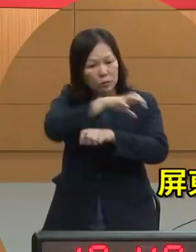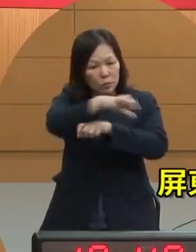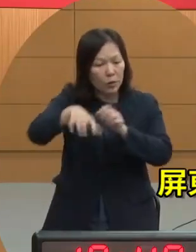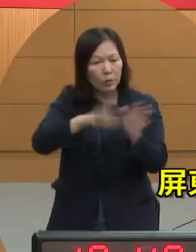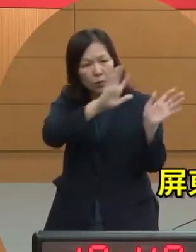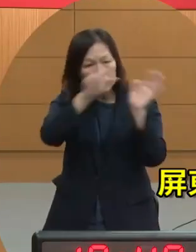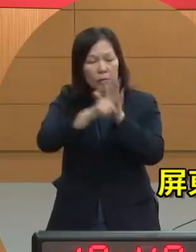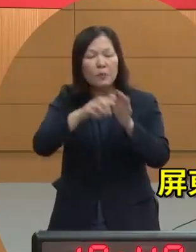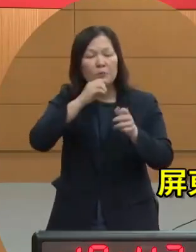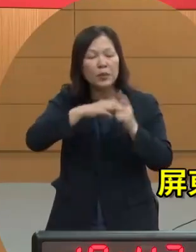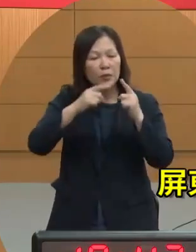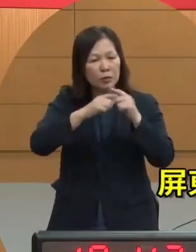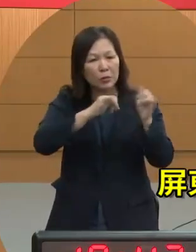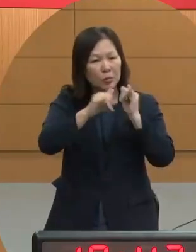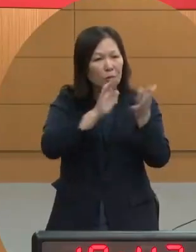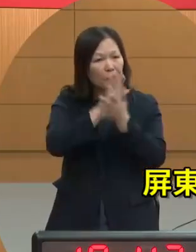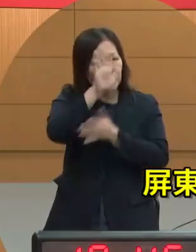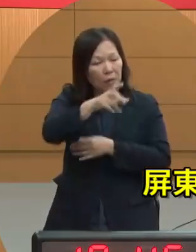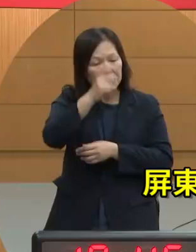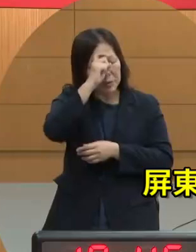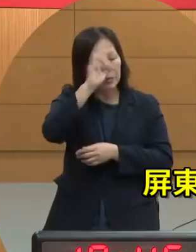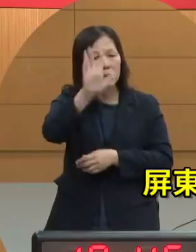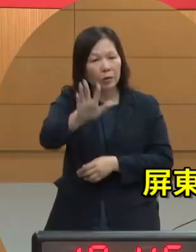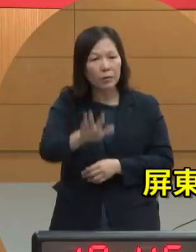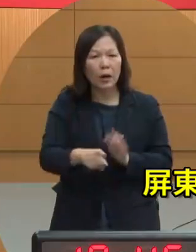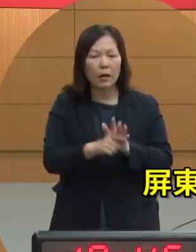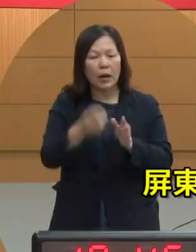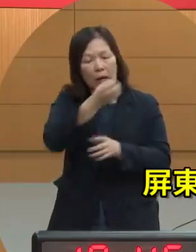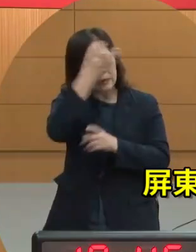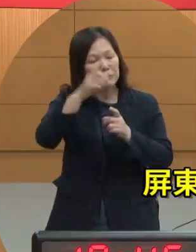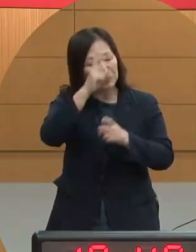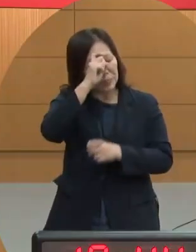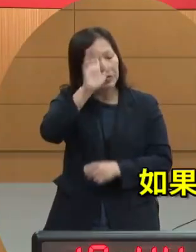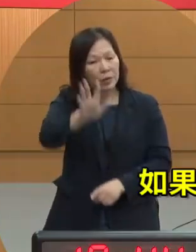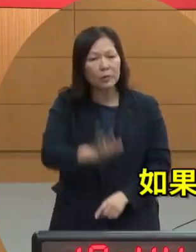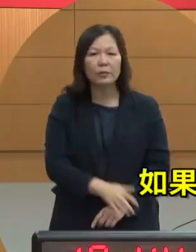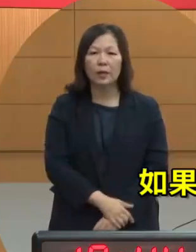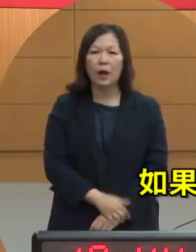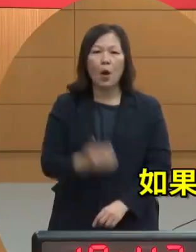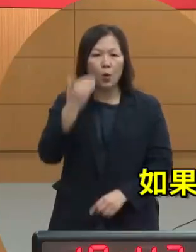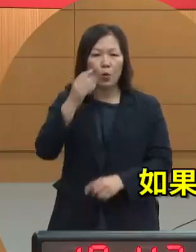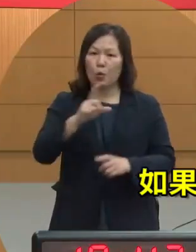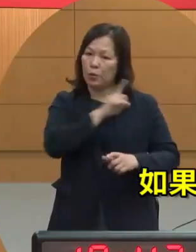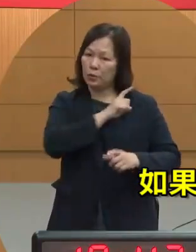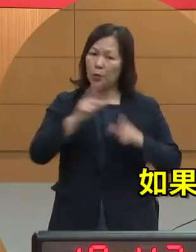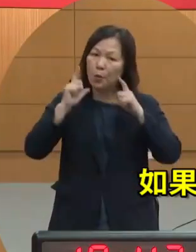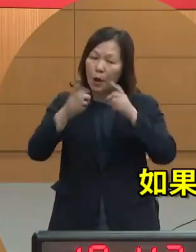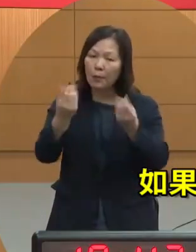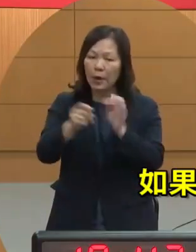屏東人的人民還有未來嗎 屏東人的年輕人還有未來嗎 如果不站出來 屏東會怎麼辦